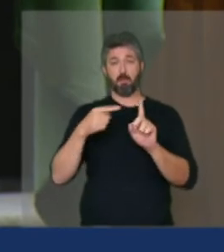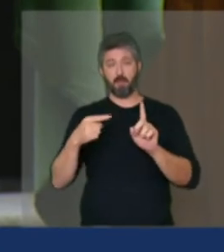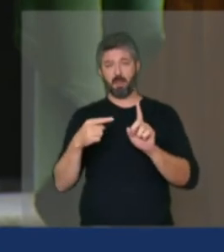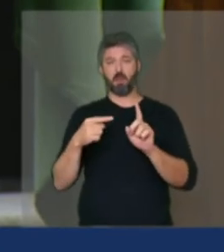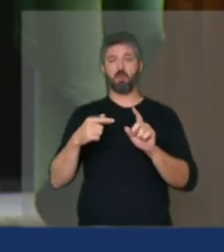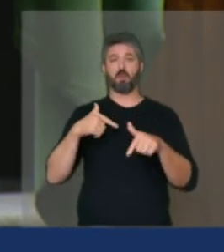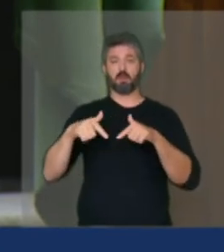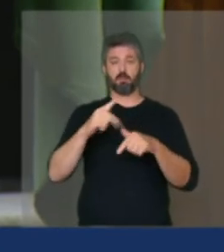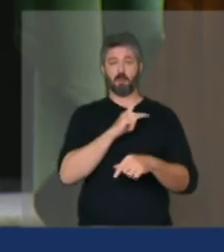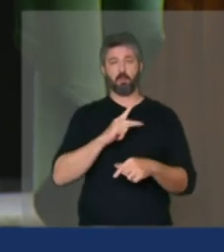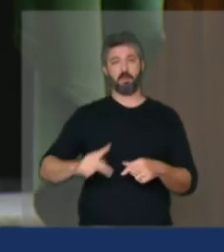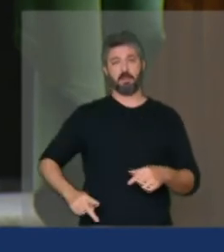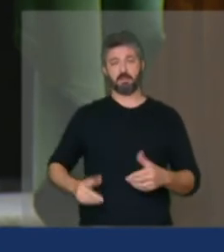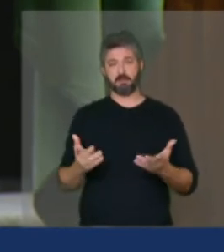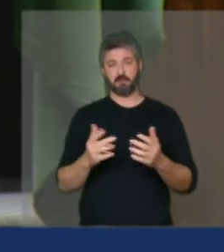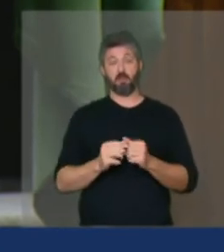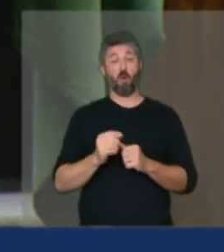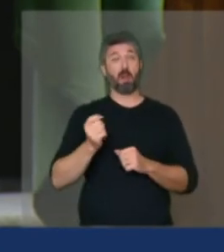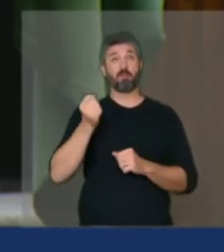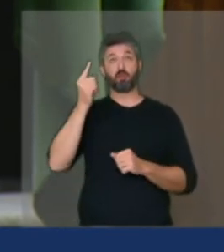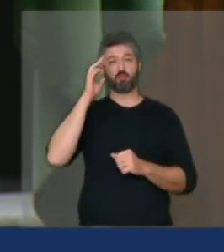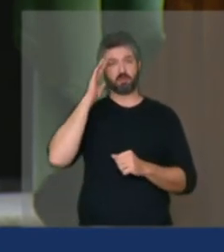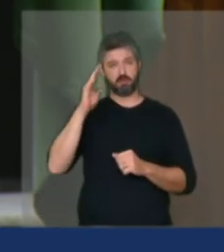DURANTE ESSES DOIS ANOS E MEIO NA PRESIDÊNCIA DA REPÚBLICA, EU DISSE EM ALTO E BOM SOM: